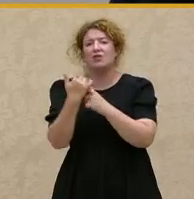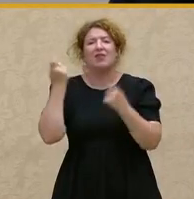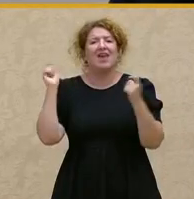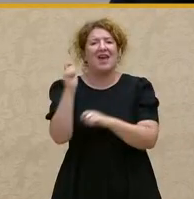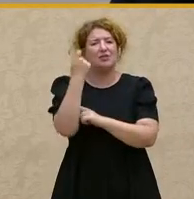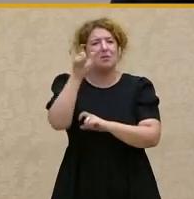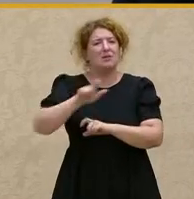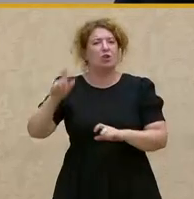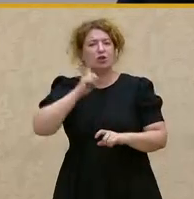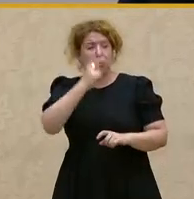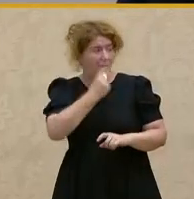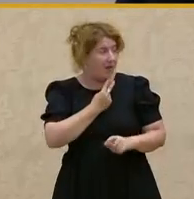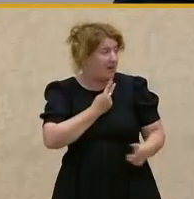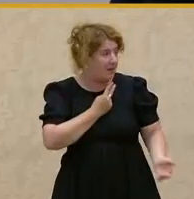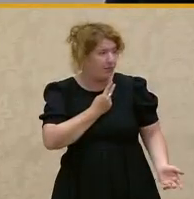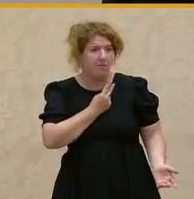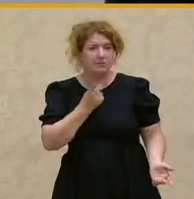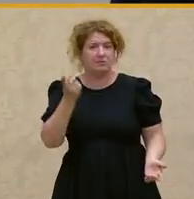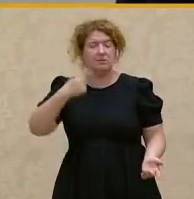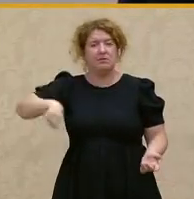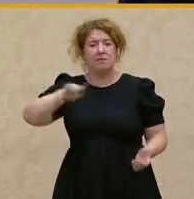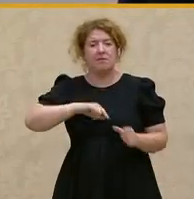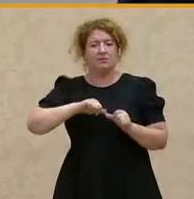Tan rápido como sea posible sin dejar atrás a los guías intérpretes.